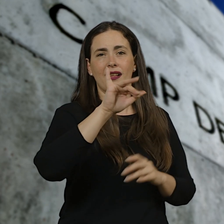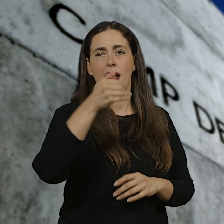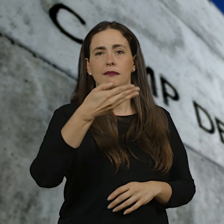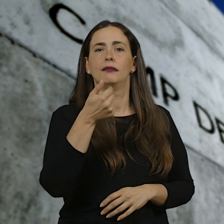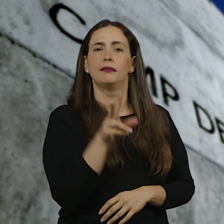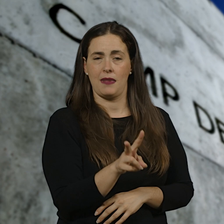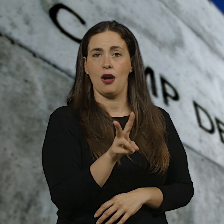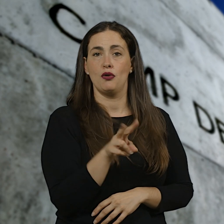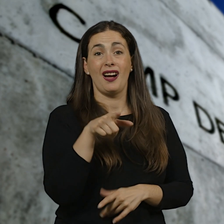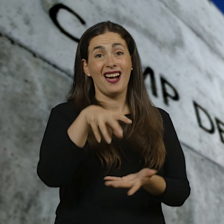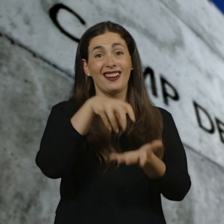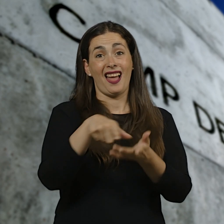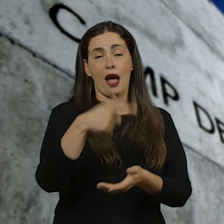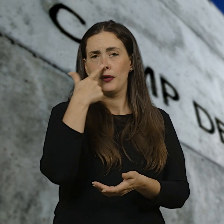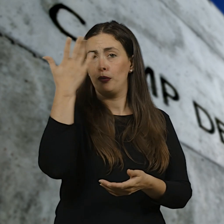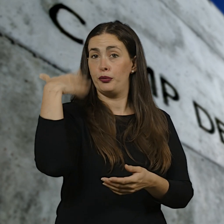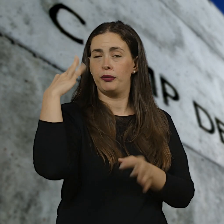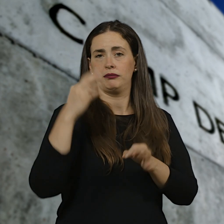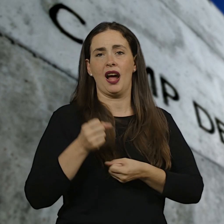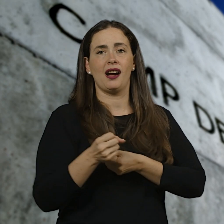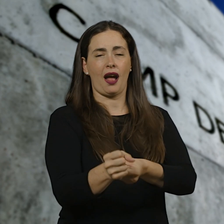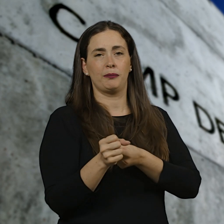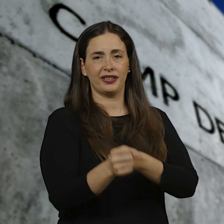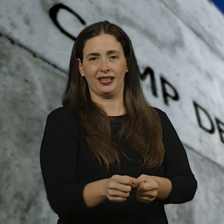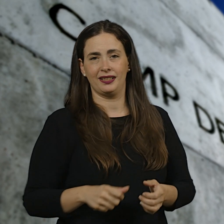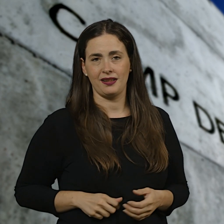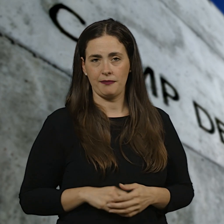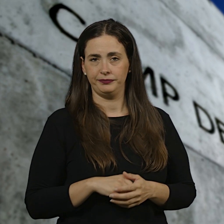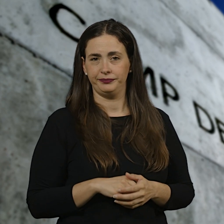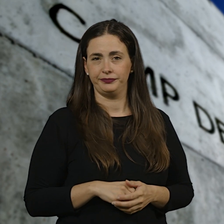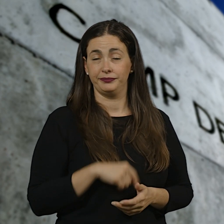una nau que havia tingut la funció de fusteria.